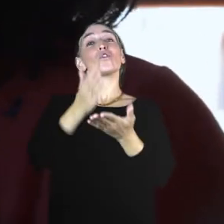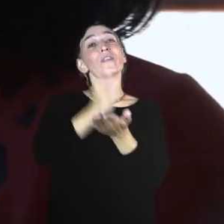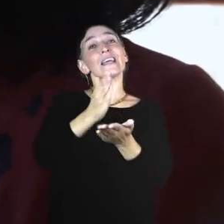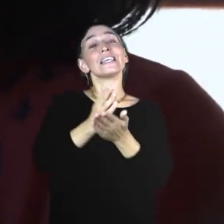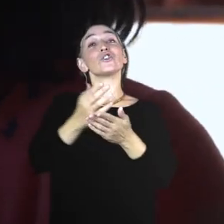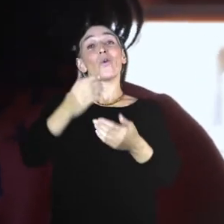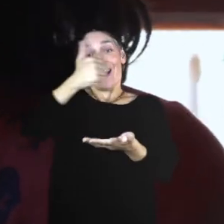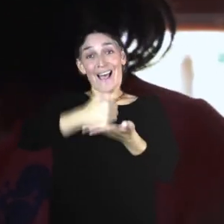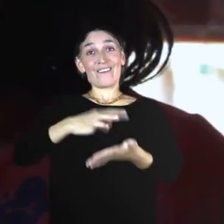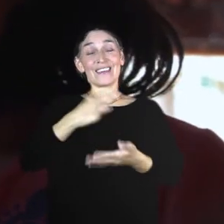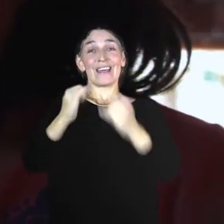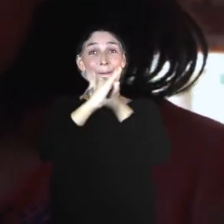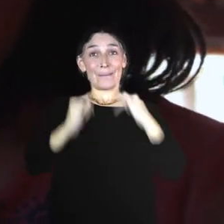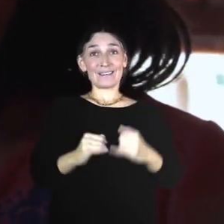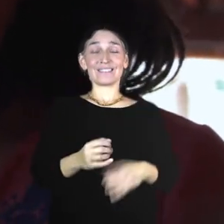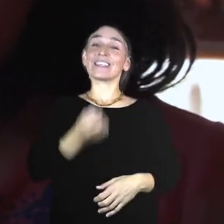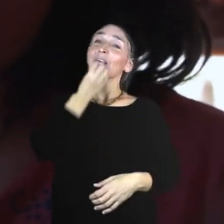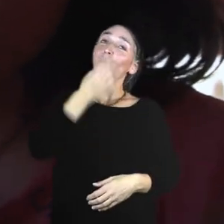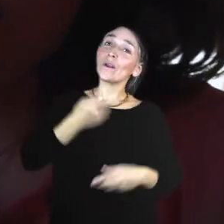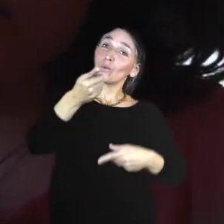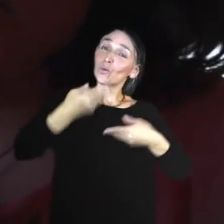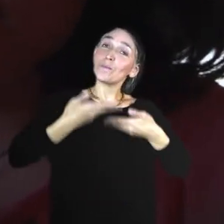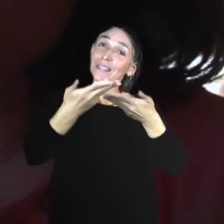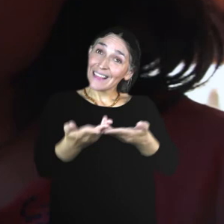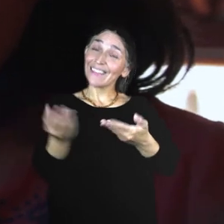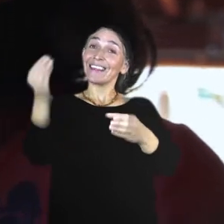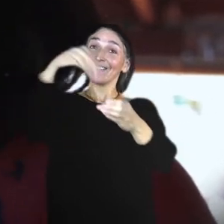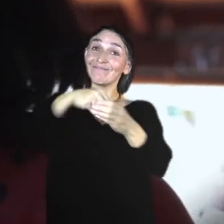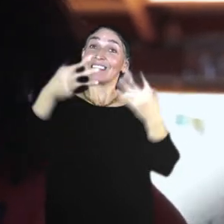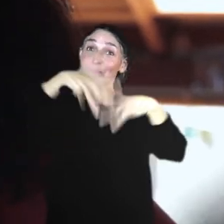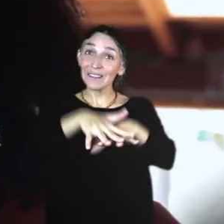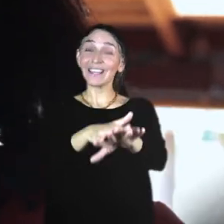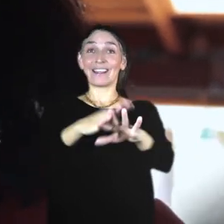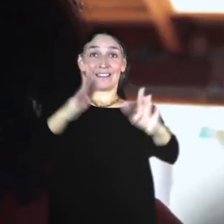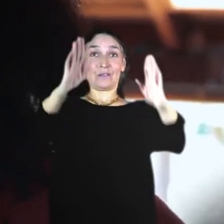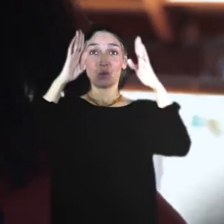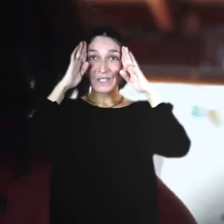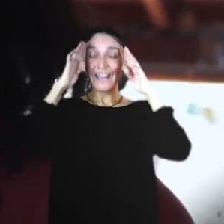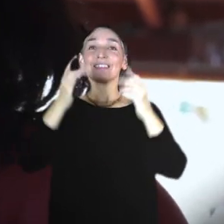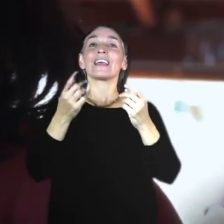Que bueno que me invitaste, que bueno que me integraste, que bueno que me escuchaste y me diste tu tiempo de compartir,